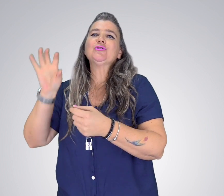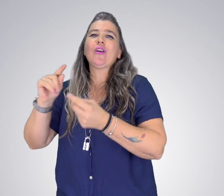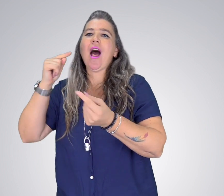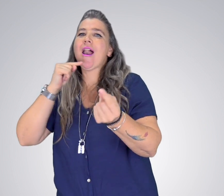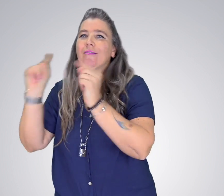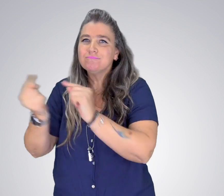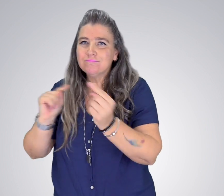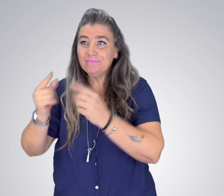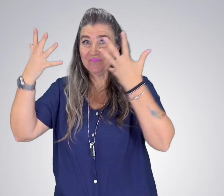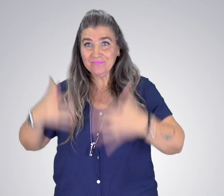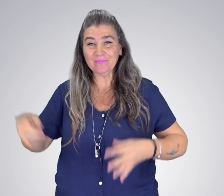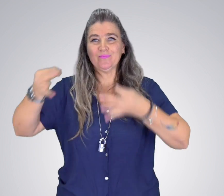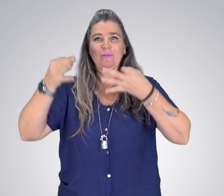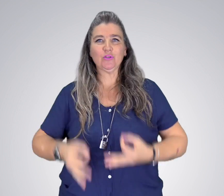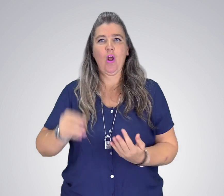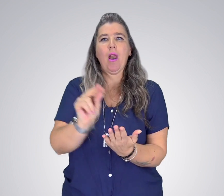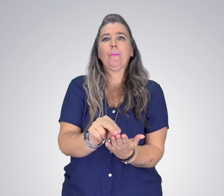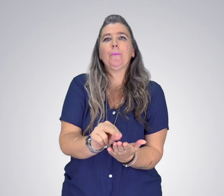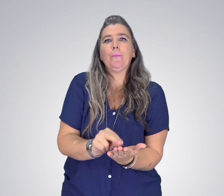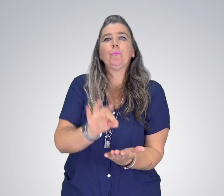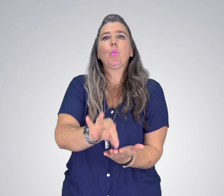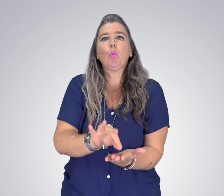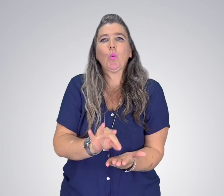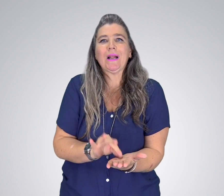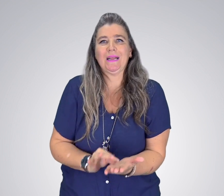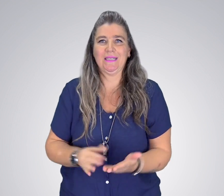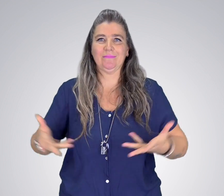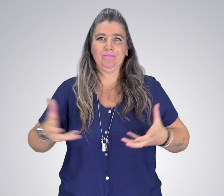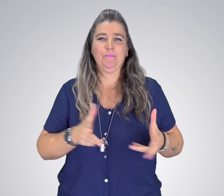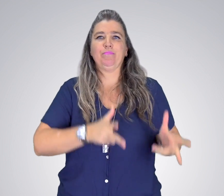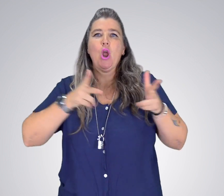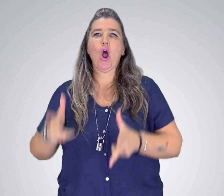Tutte le proposte elaborate dalle Regioni